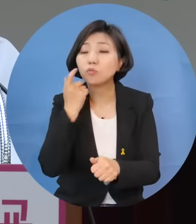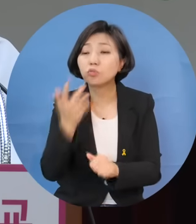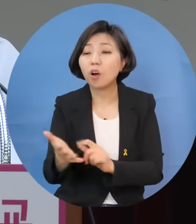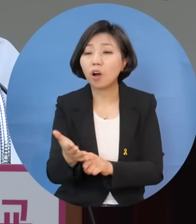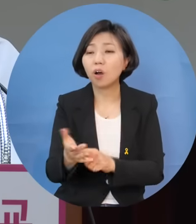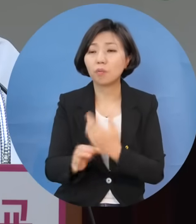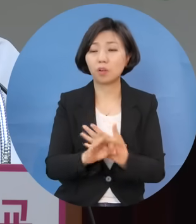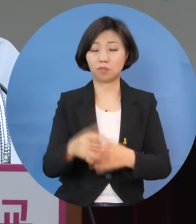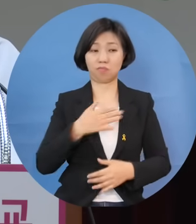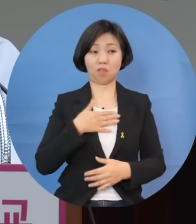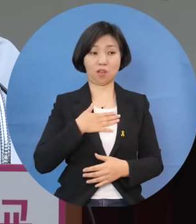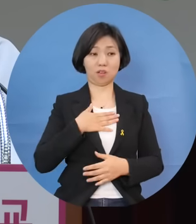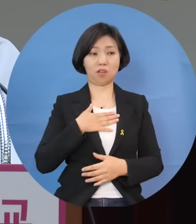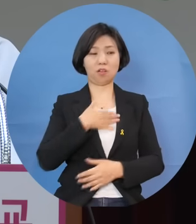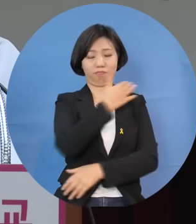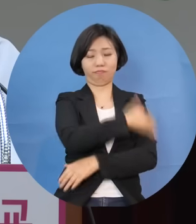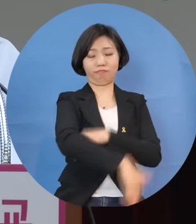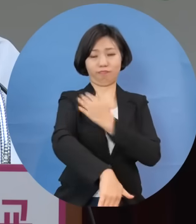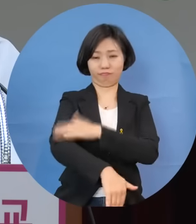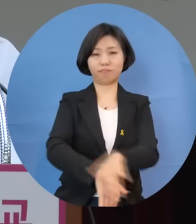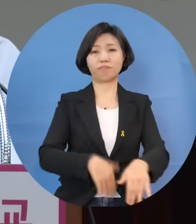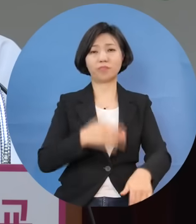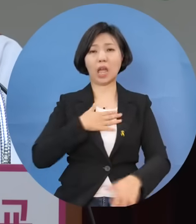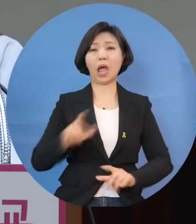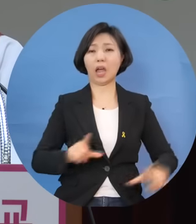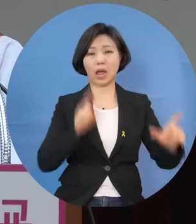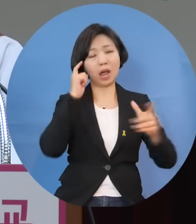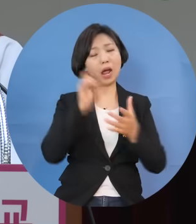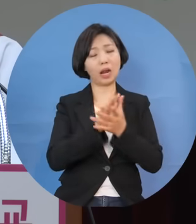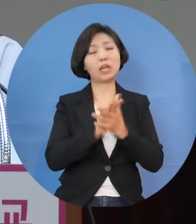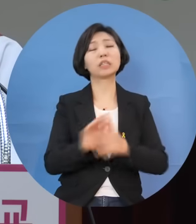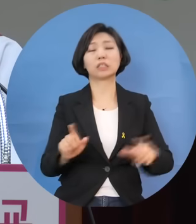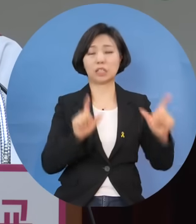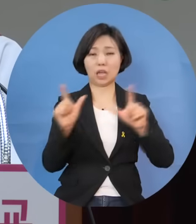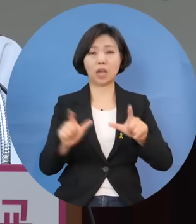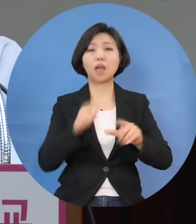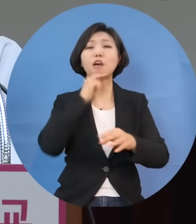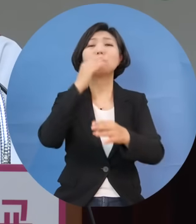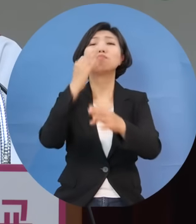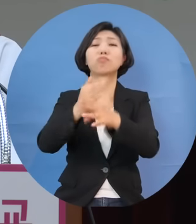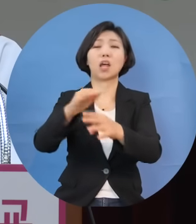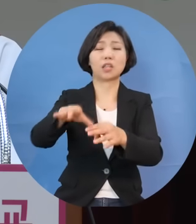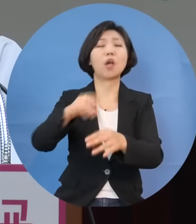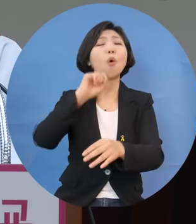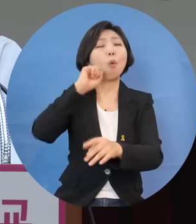"아이고, 부처님, 저는 제가 알아서 살겠습니다. 북한에 있는 사람들이 많이 힘들다 하니 저쪽 사람들부터 먼저 도와 주세요"